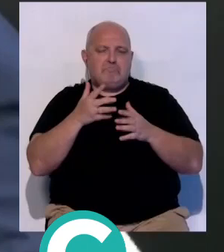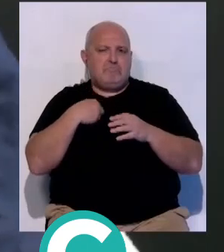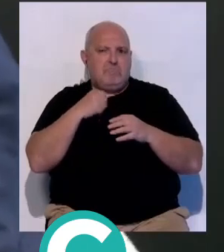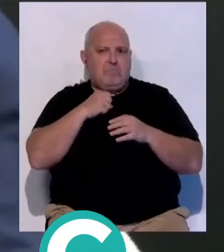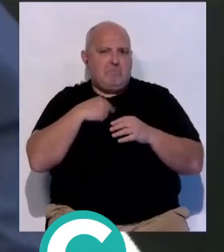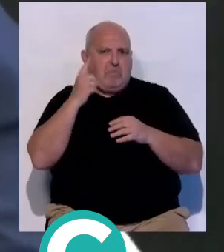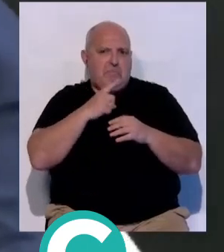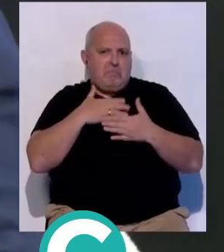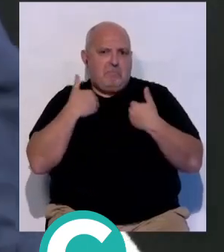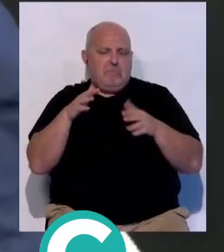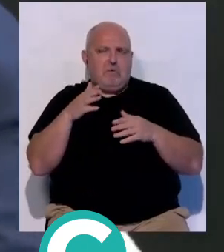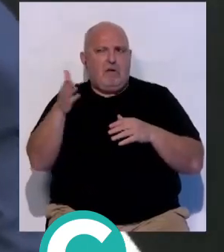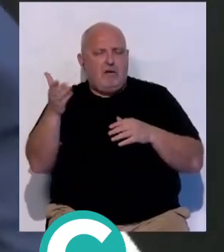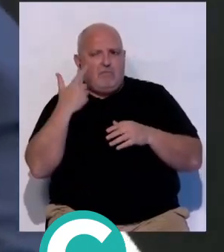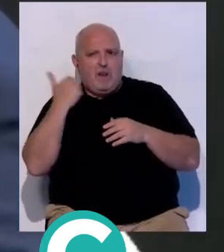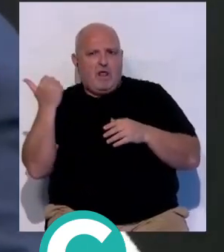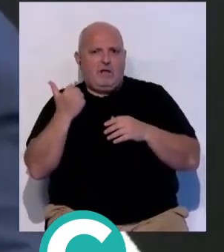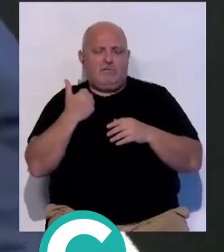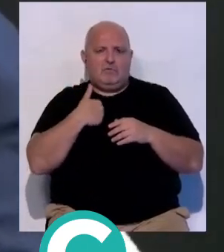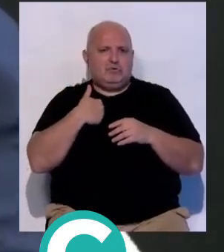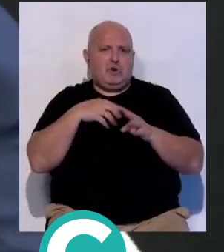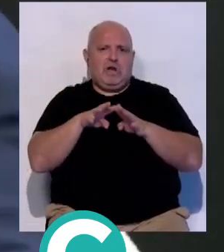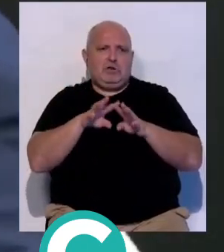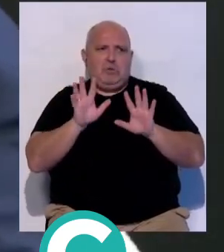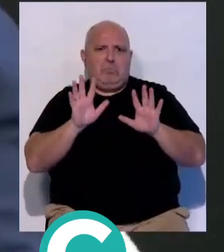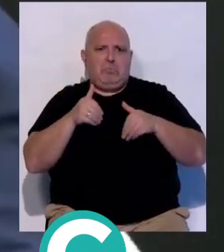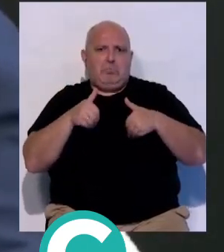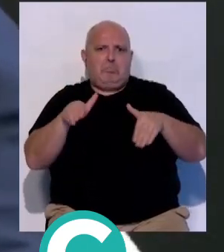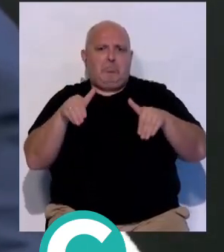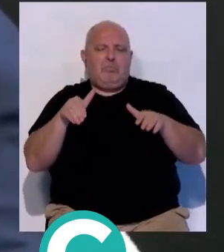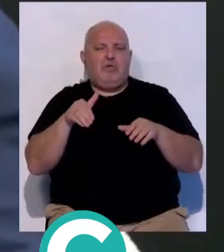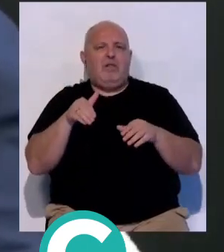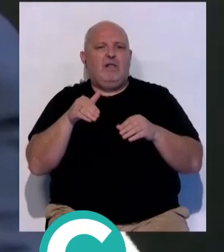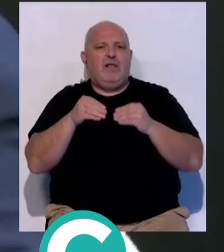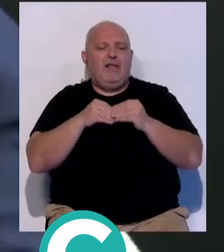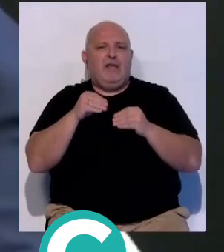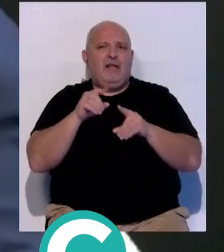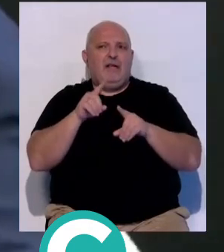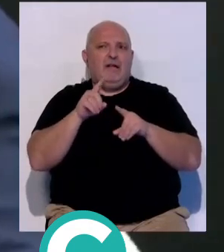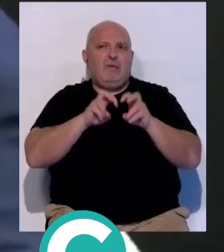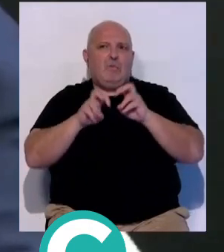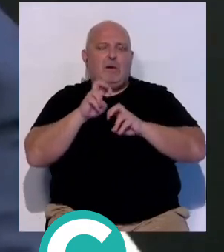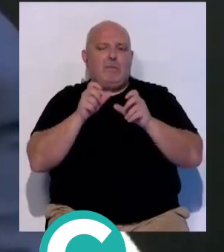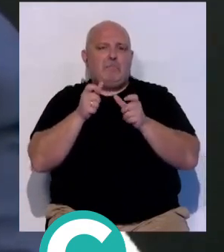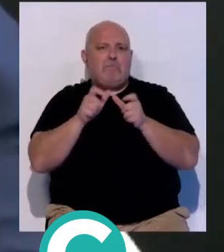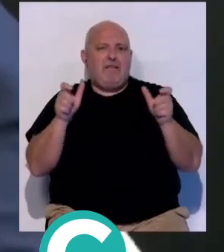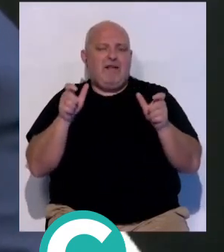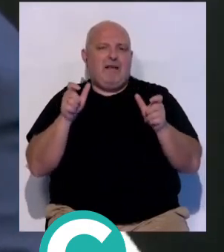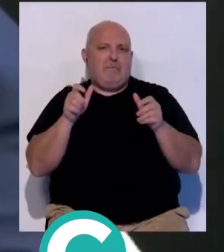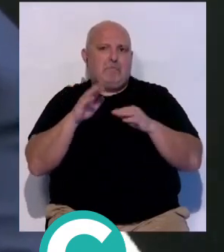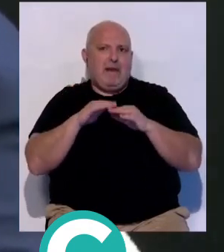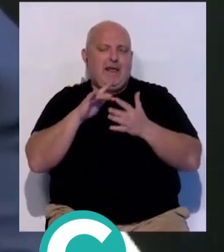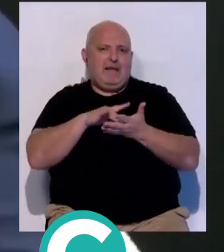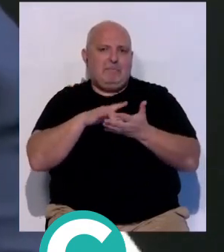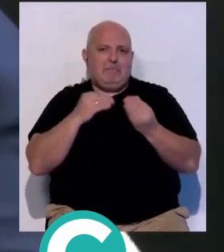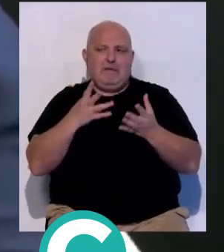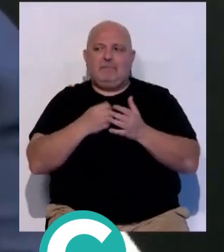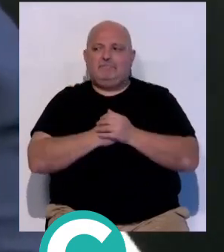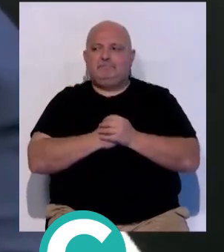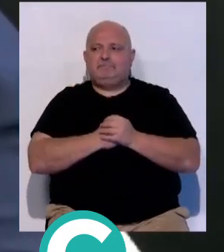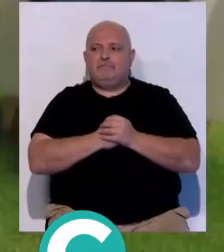Tiene que dejar de [ __ ] de correr la palabra en el campo para que todo vaya bien y en ese